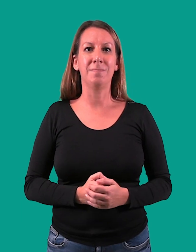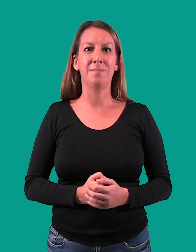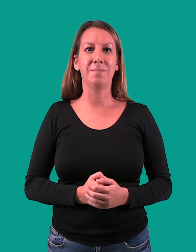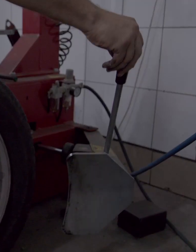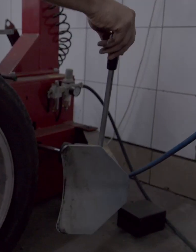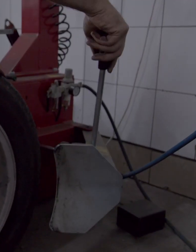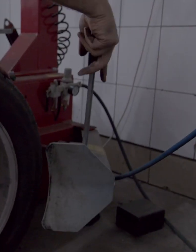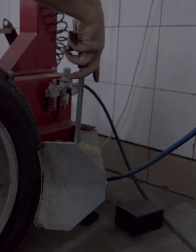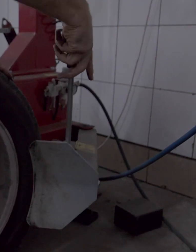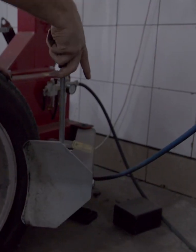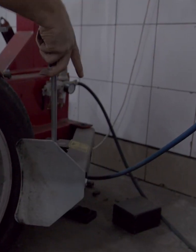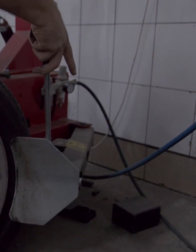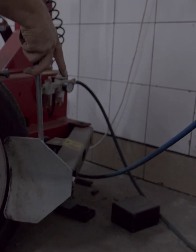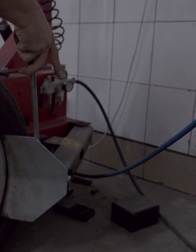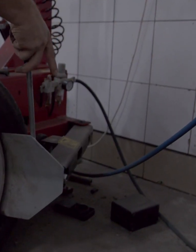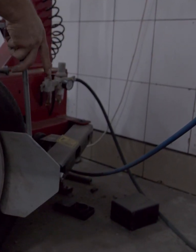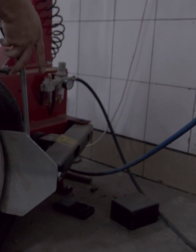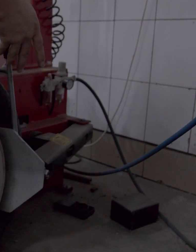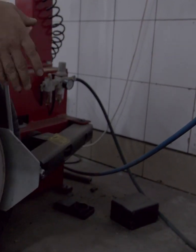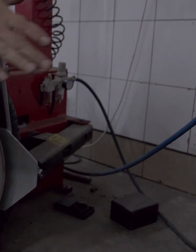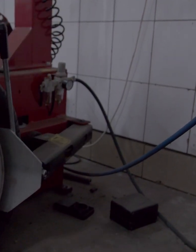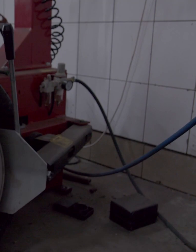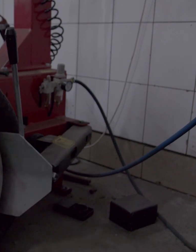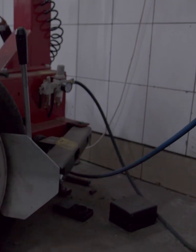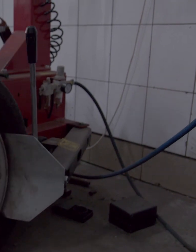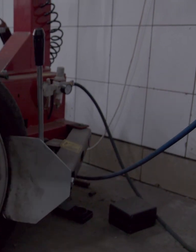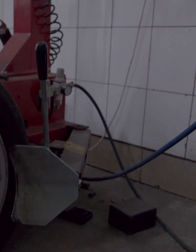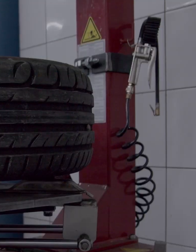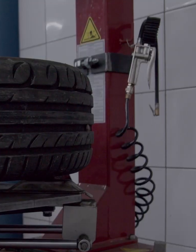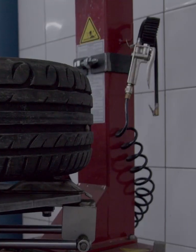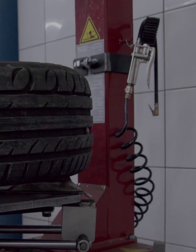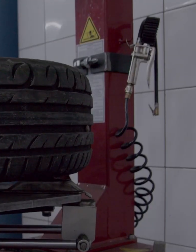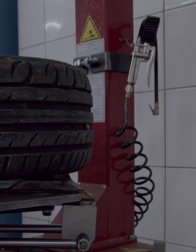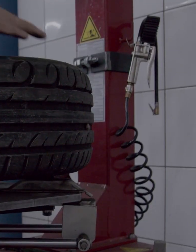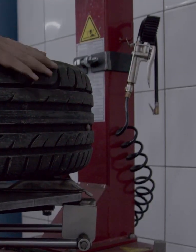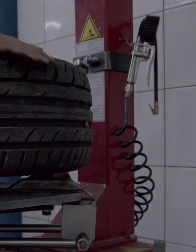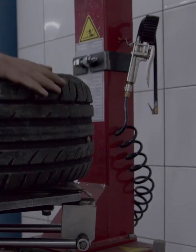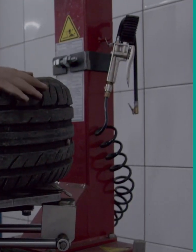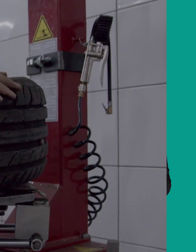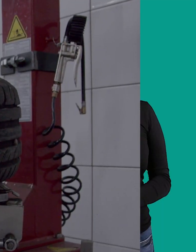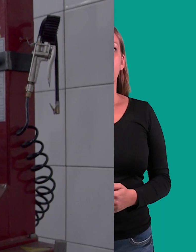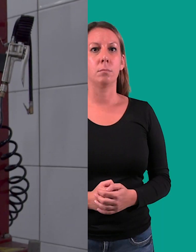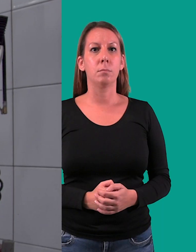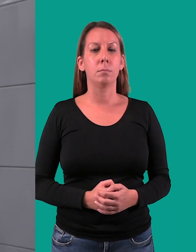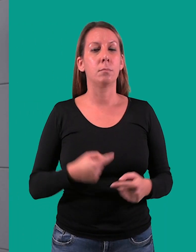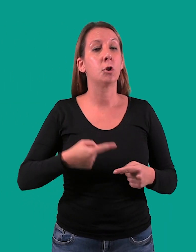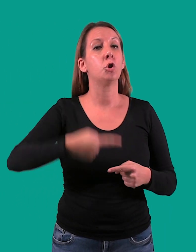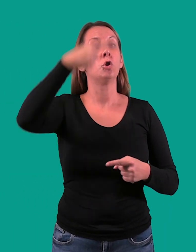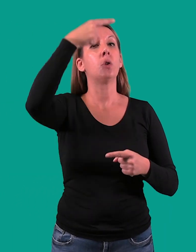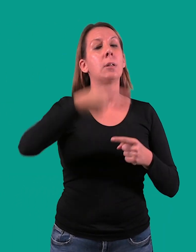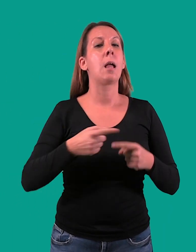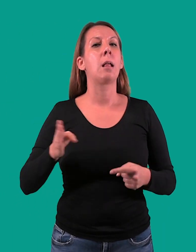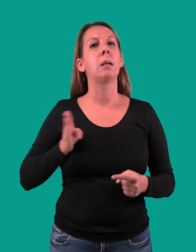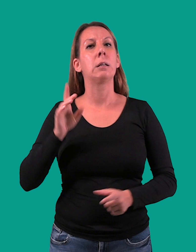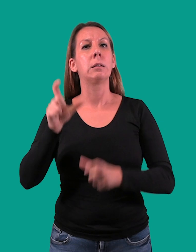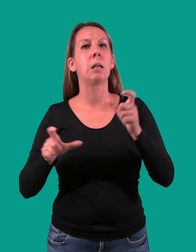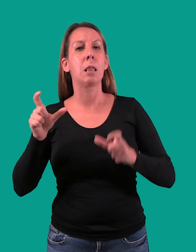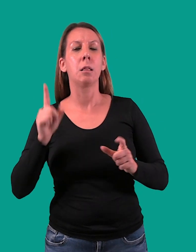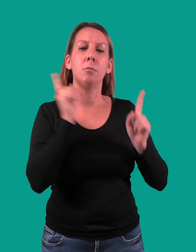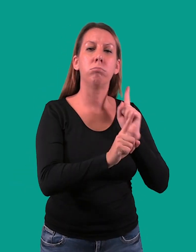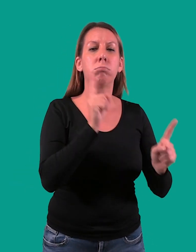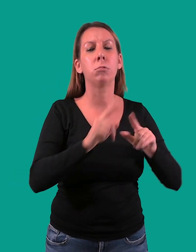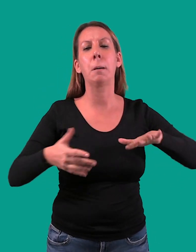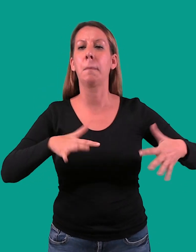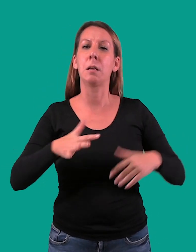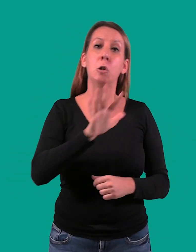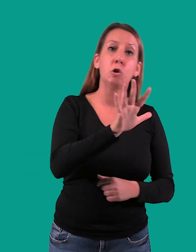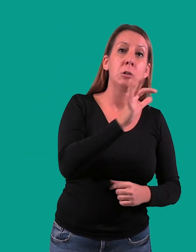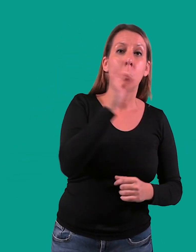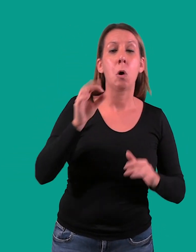Il numero di clienti nel servizio pneumatici varia da 5 a 7 al giorno, a volte 10. Dopo aver completato il servizio pneumatici, Patrik si occupa anche della riparazione dei freni,